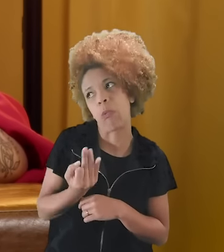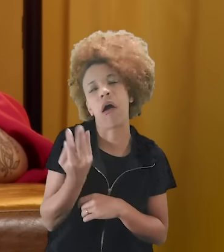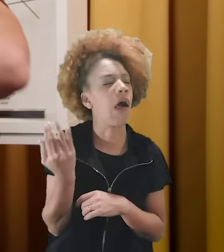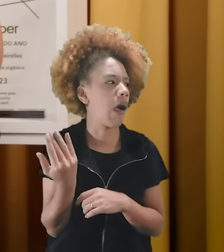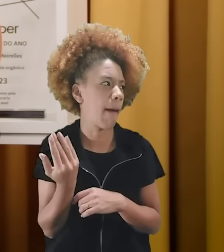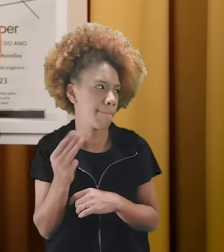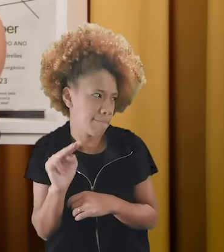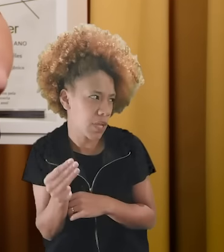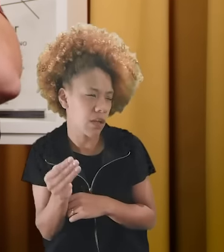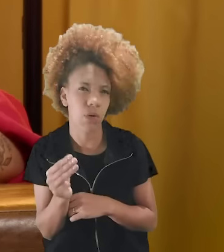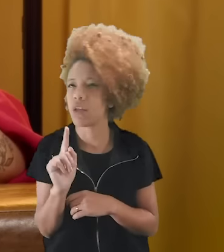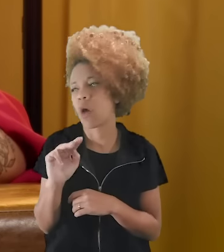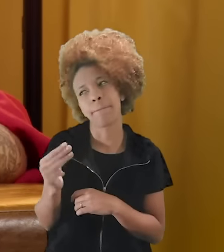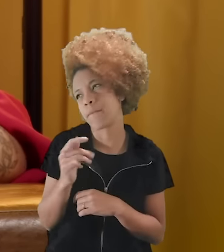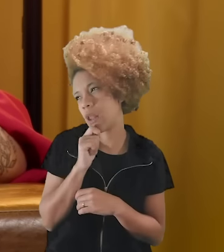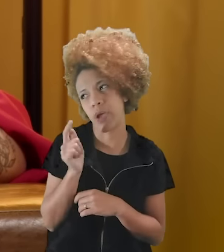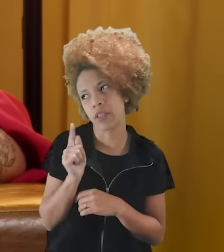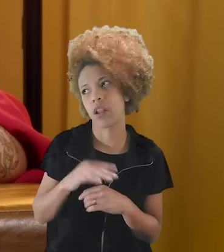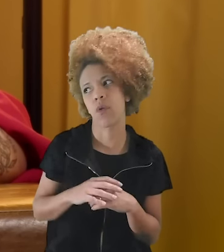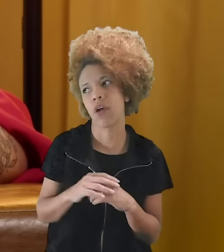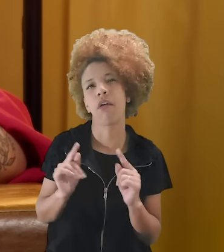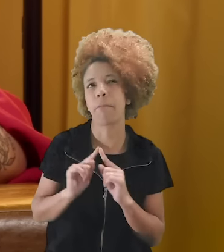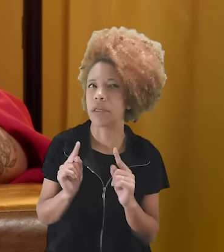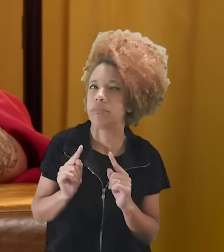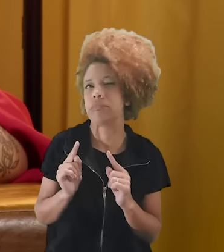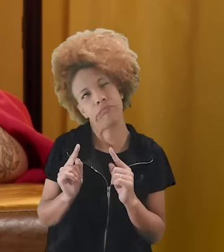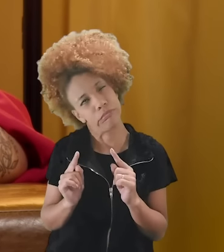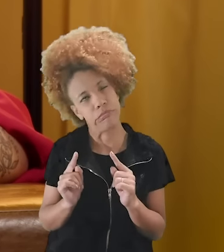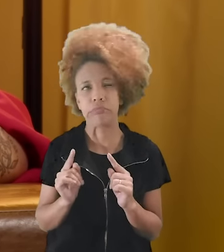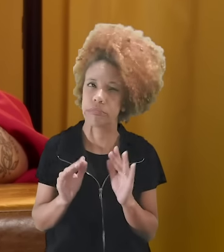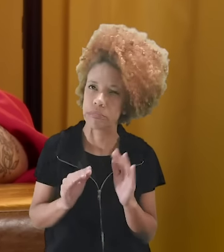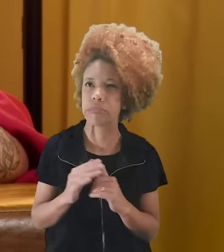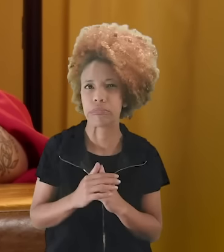é coisa de milhão você tá falando Não acho que milhão não chega a milhão aham mas chega a bom